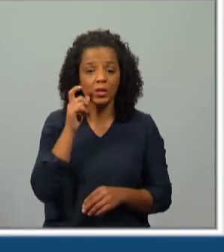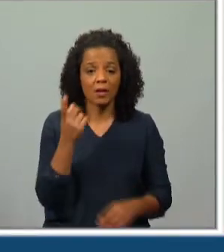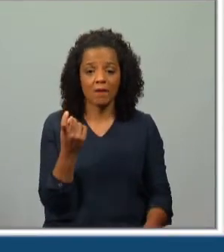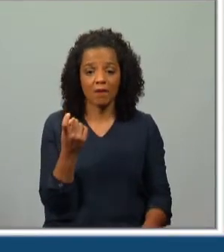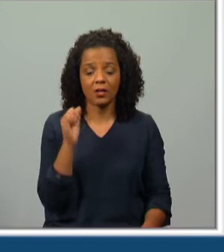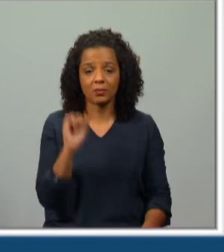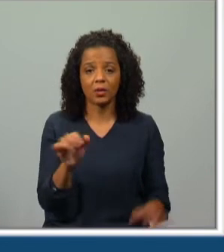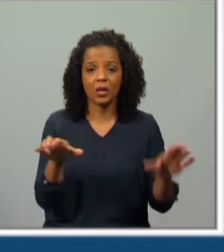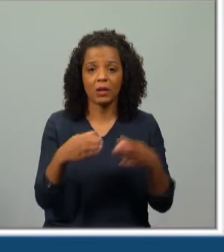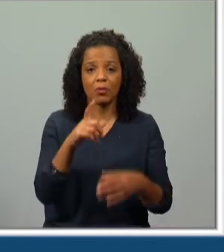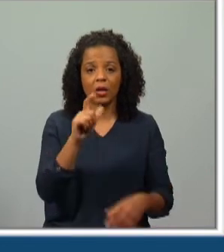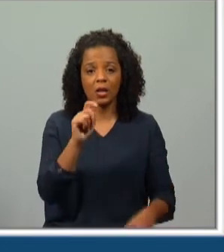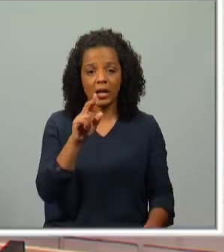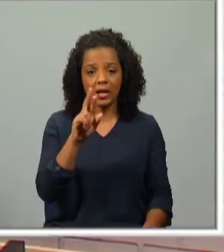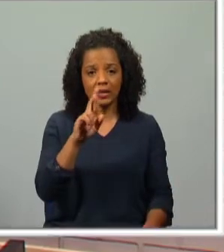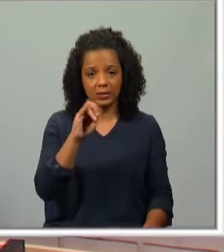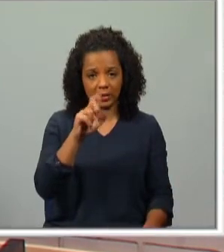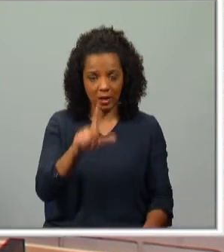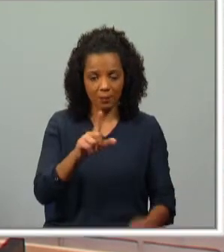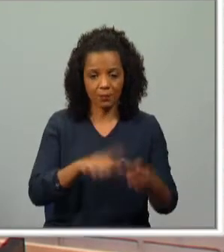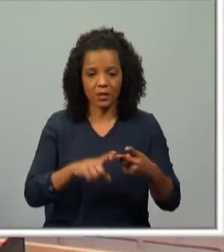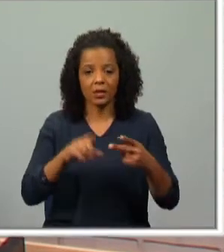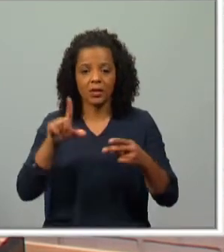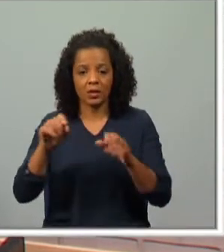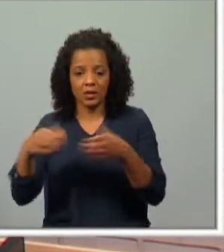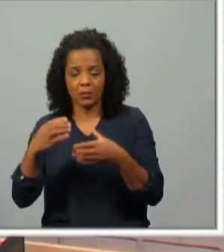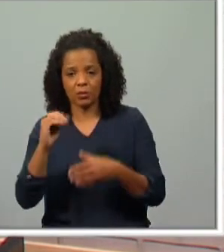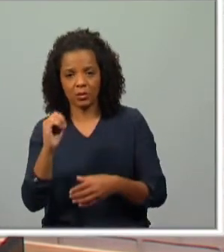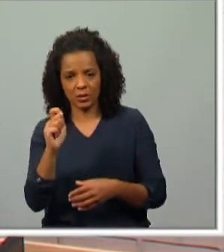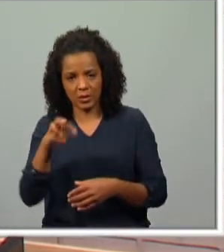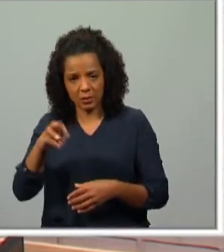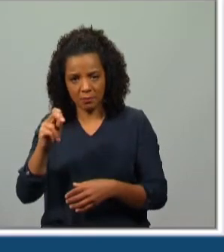campo é que ficam e o campo semântico então três frases que ilustrei o campo 場是他們留下來和語義場所以我用三句話說明了這個領域